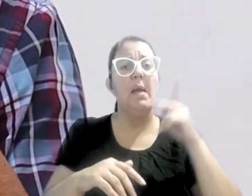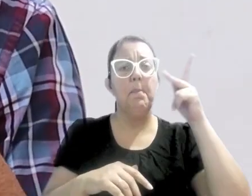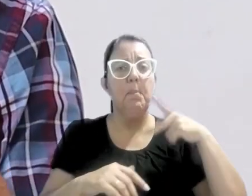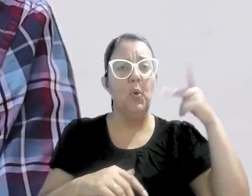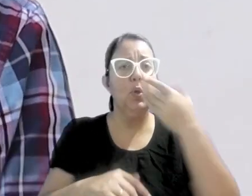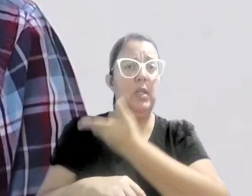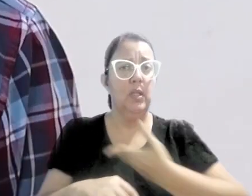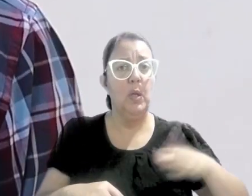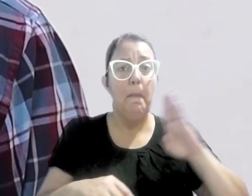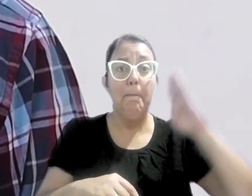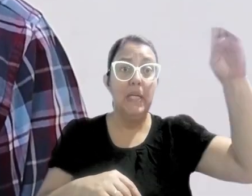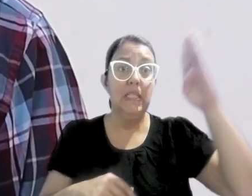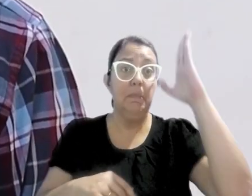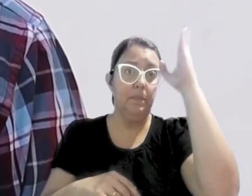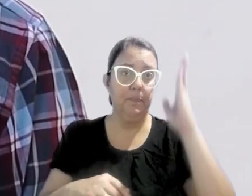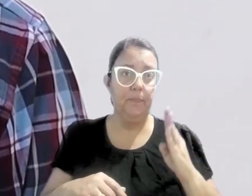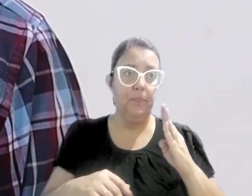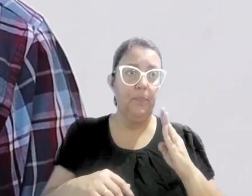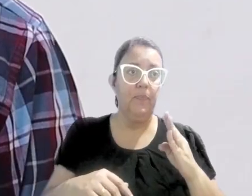talvez o instrumento de política pública mais importante do Brasil.